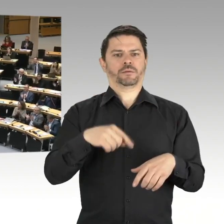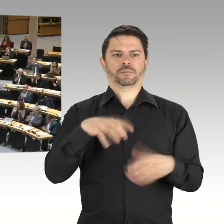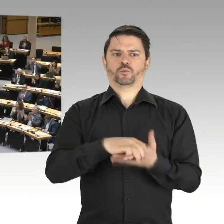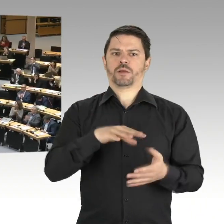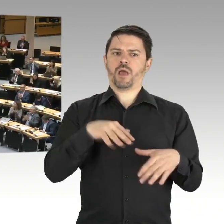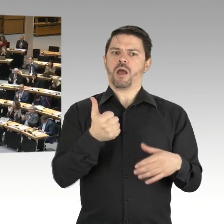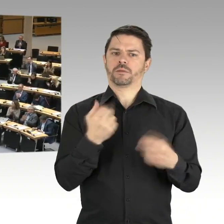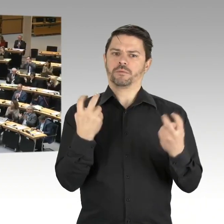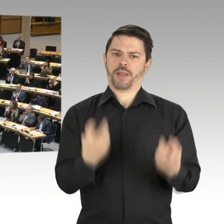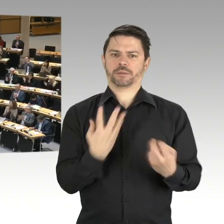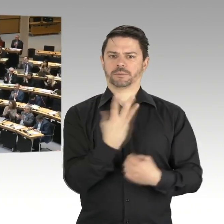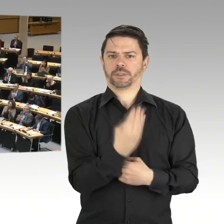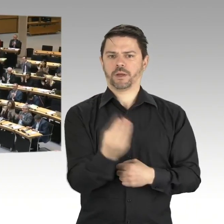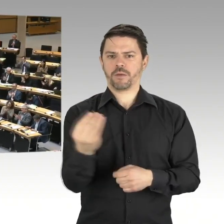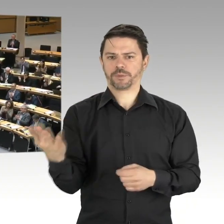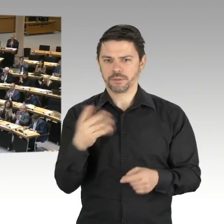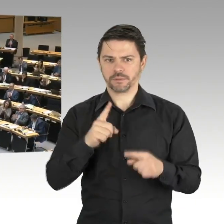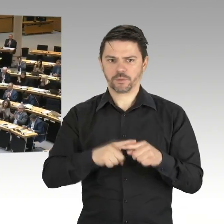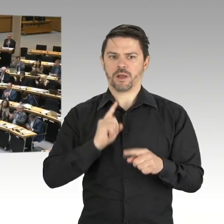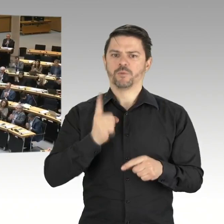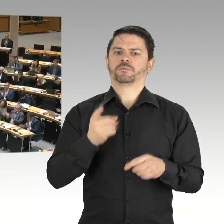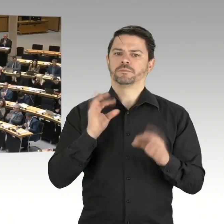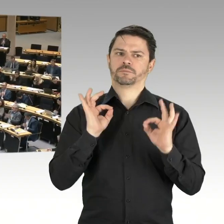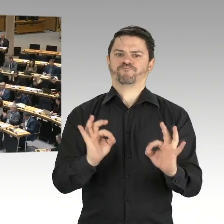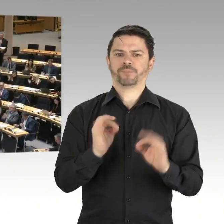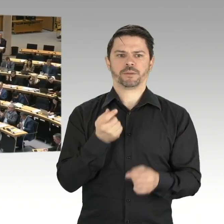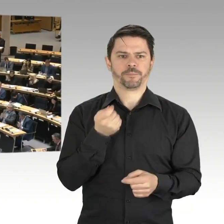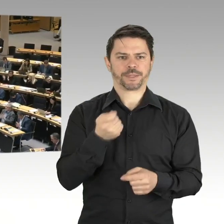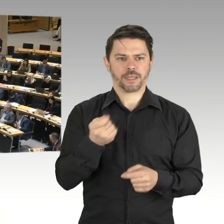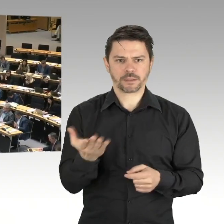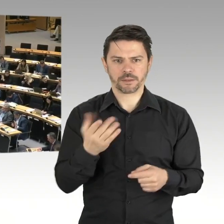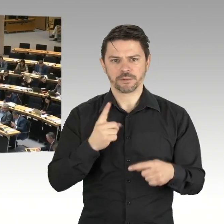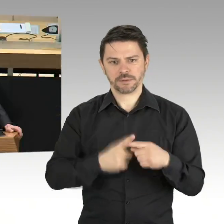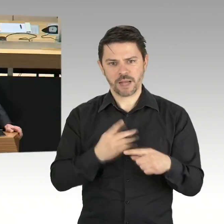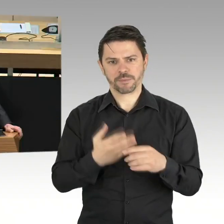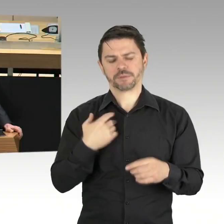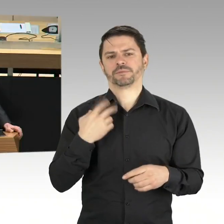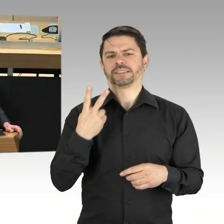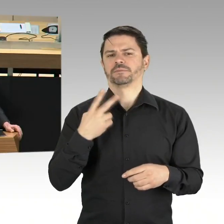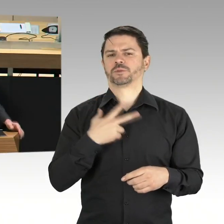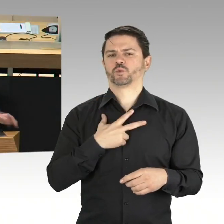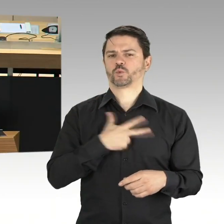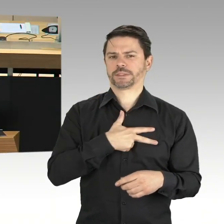und an dieser Stelle sage ich auch noch mal, auch das Bundesverfassungsgericht